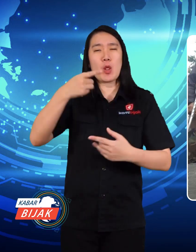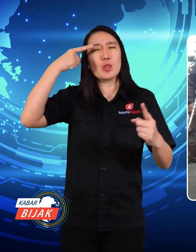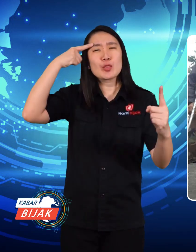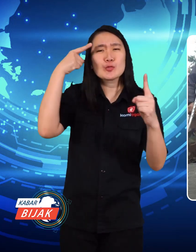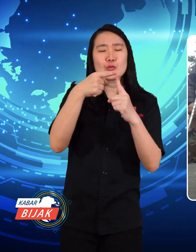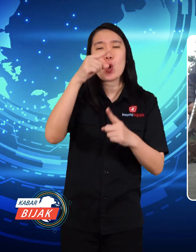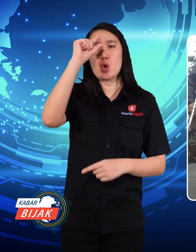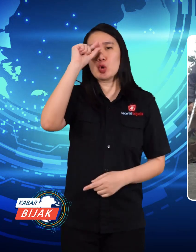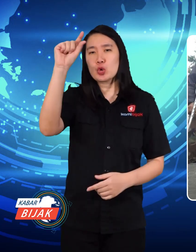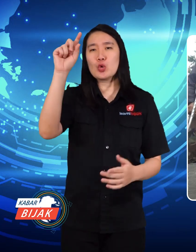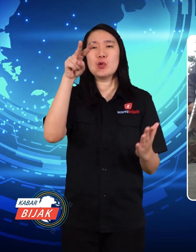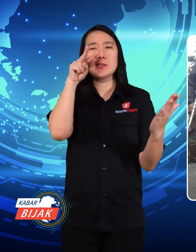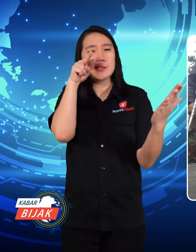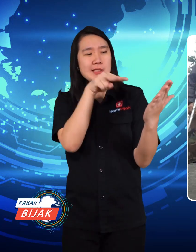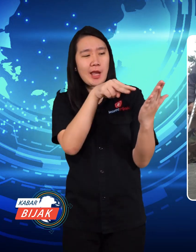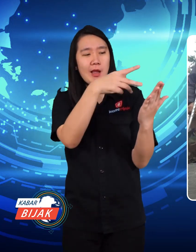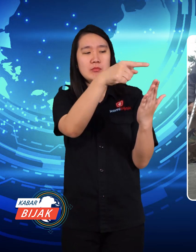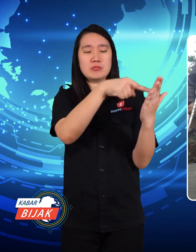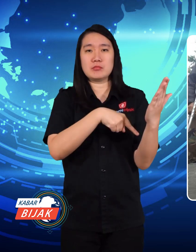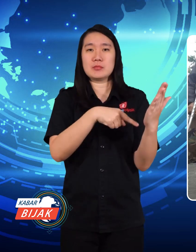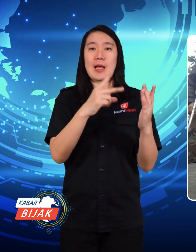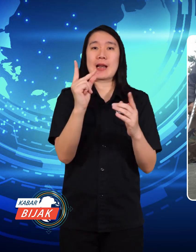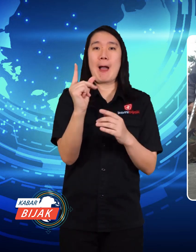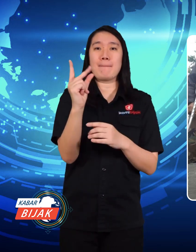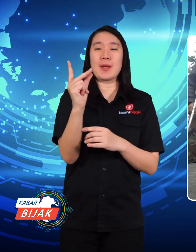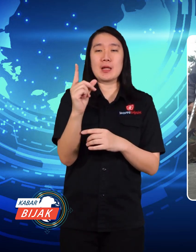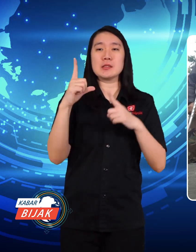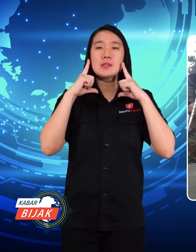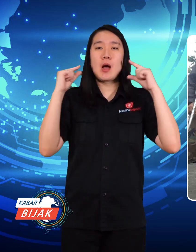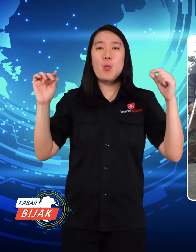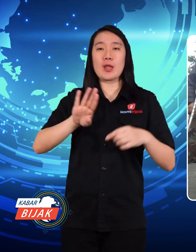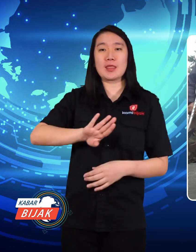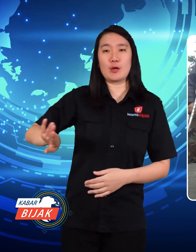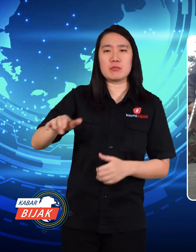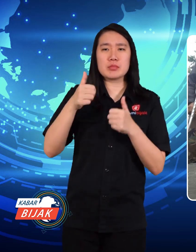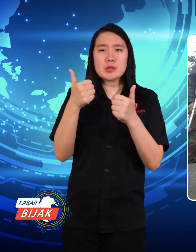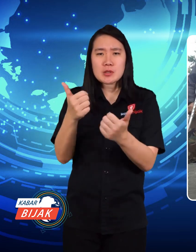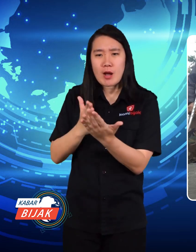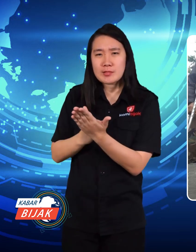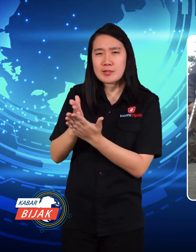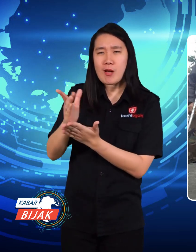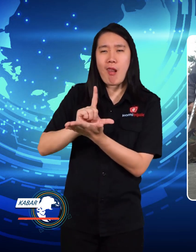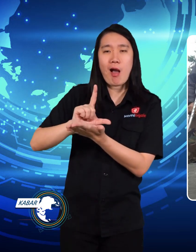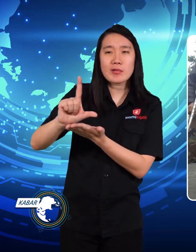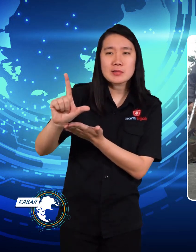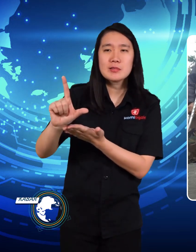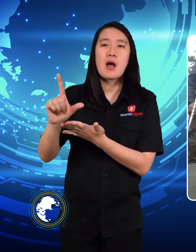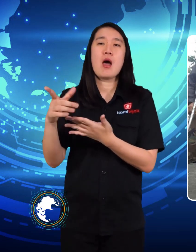dan bertujuan untuk memastikan Raperda Jawa Timur dapat terealisasi atau tidak,